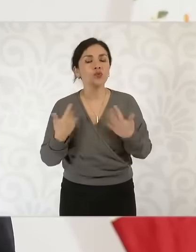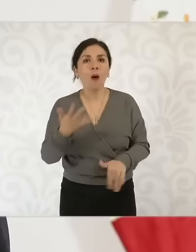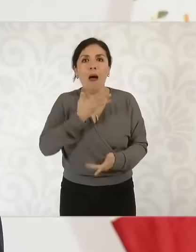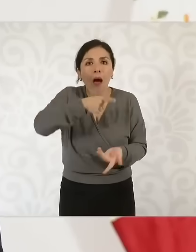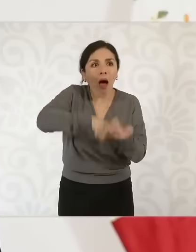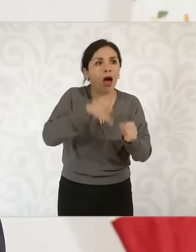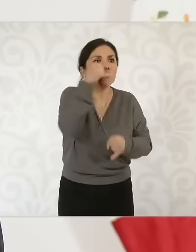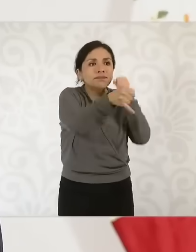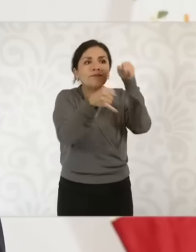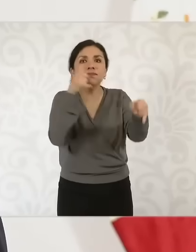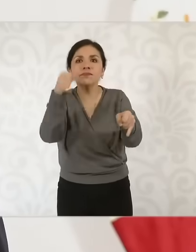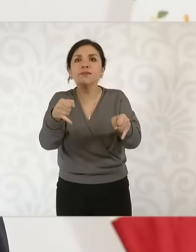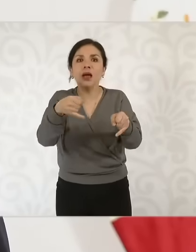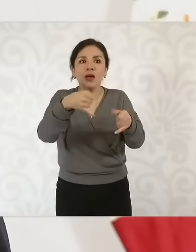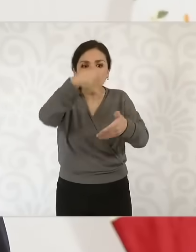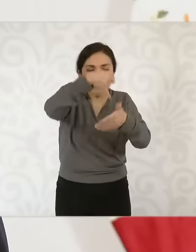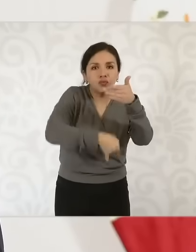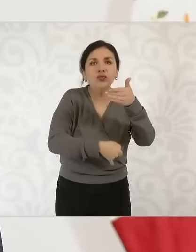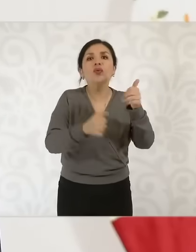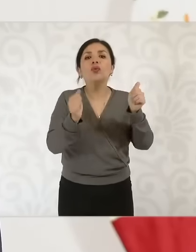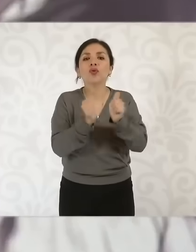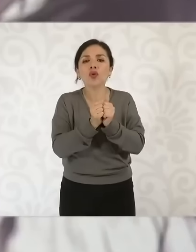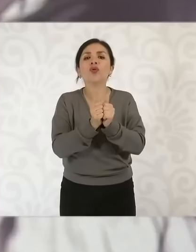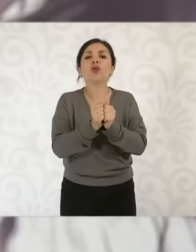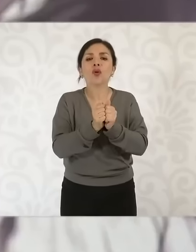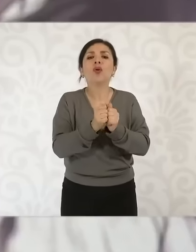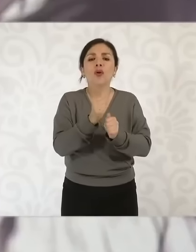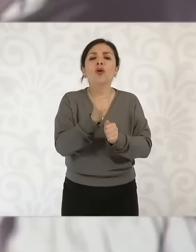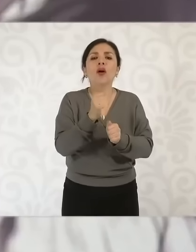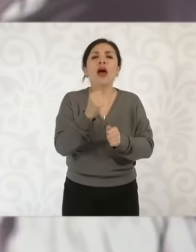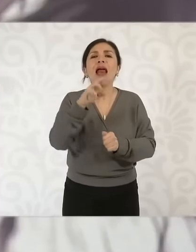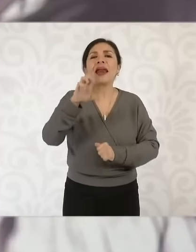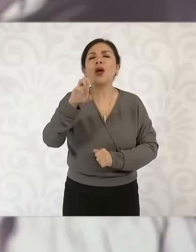en en en recuerdos convencionales, en no convencionales que estamos estudiando. Estamos